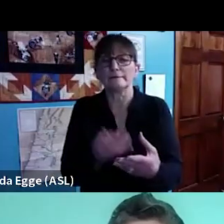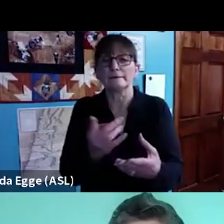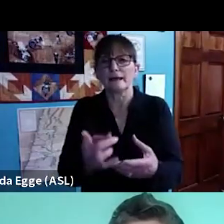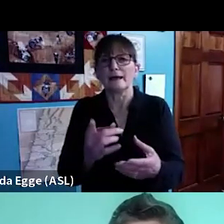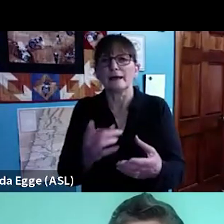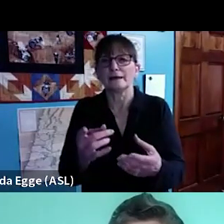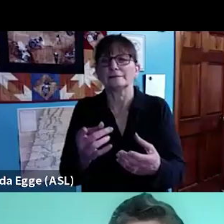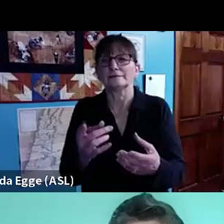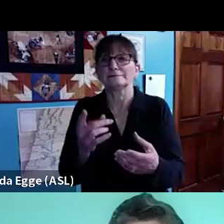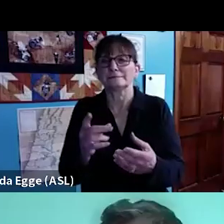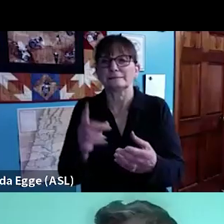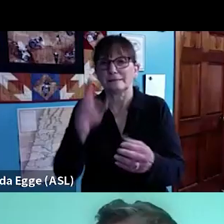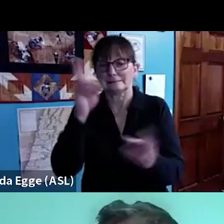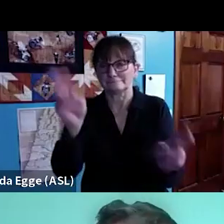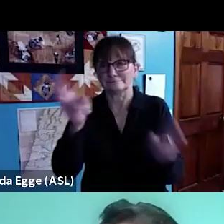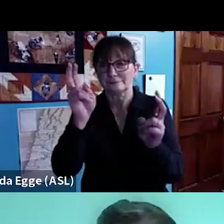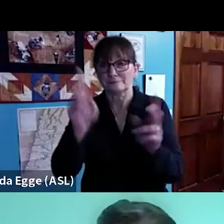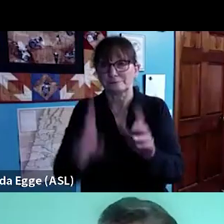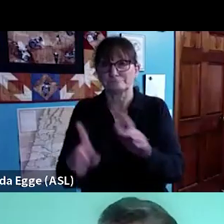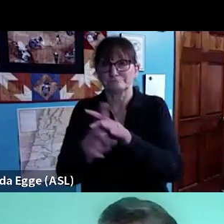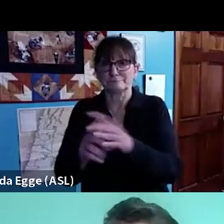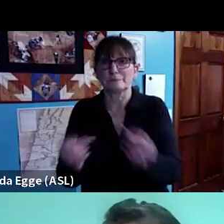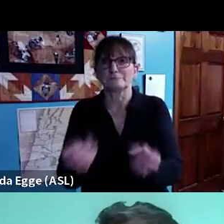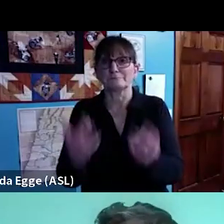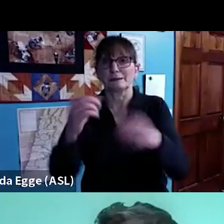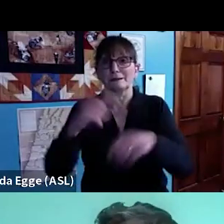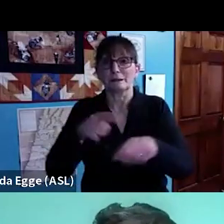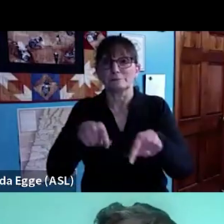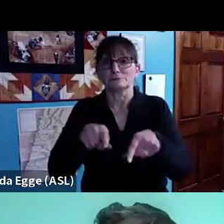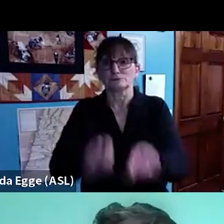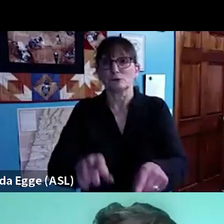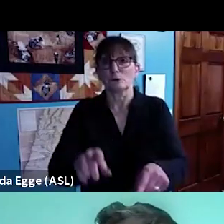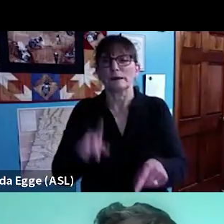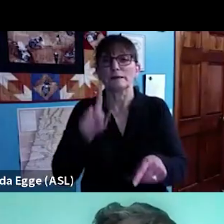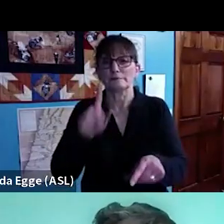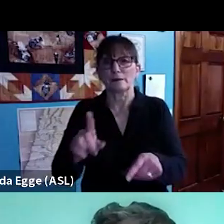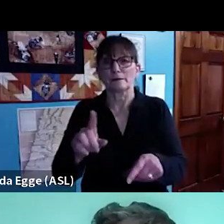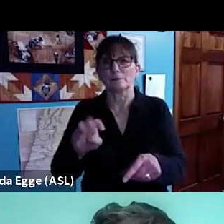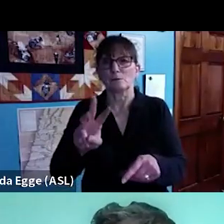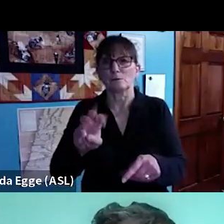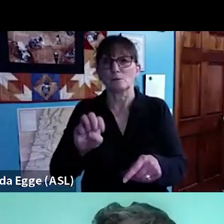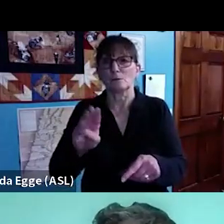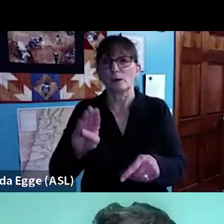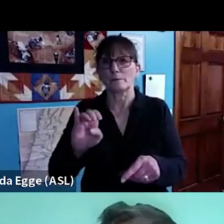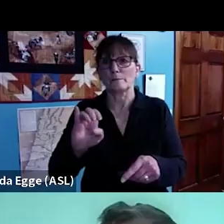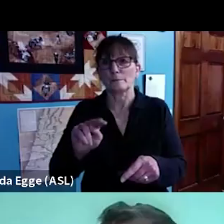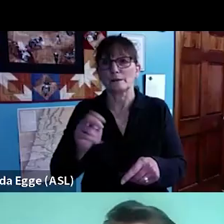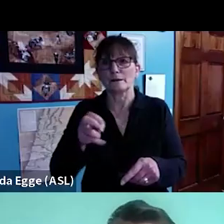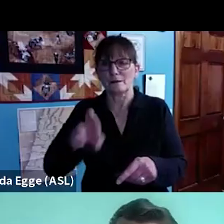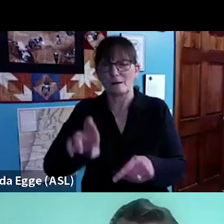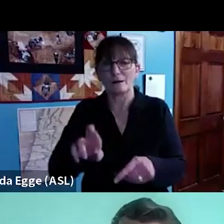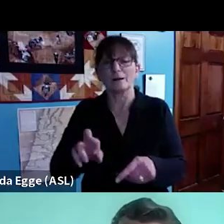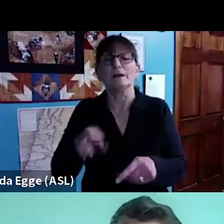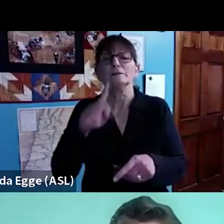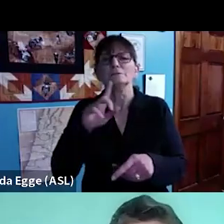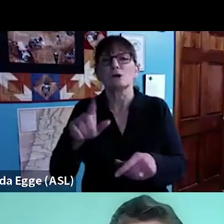Nos enfocaremos en esta condición médica y cómo puedes servir a los solicitantes con lesiones cerebrales. Espera la información de registro que vendrá.